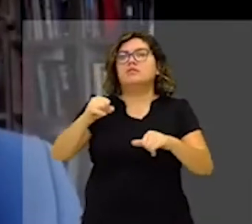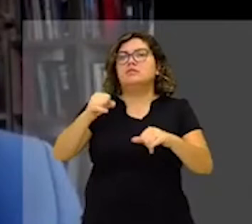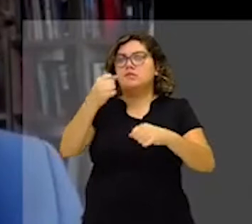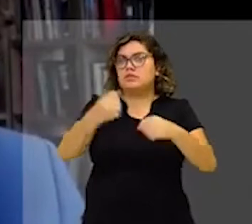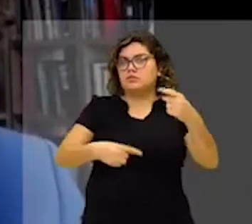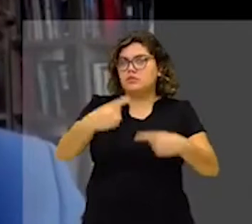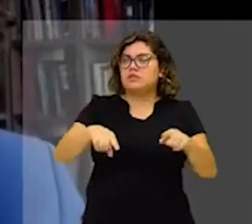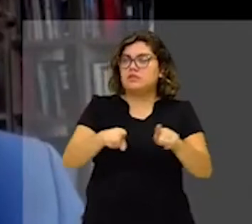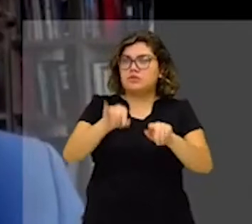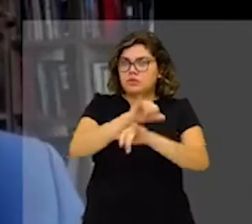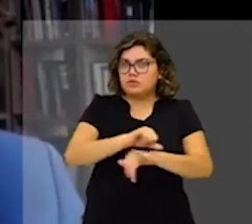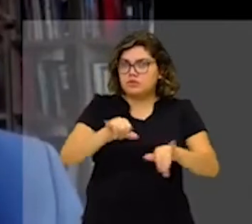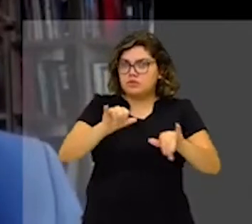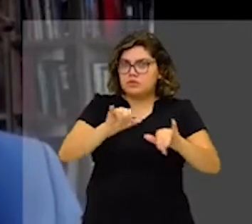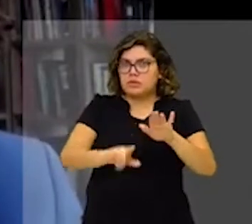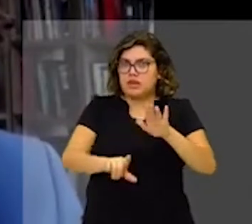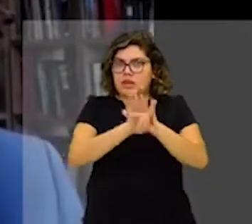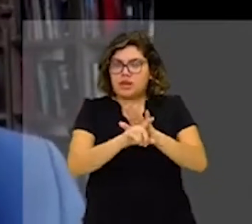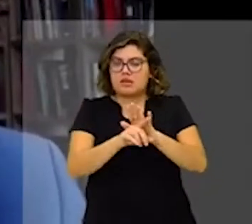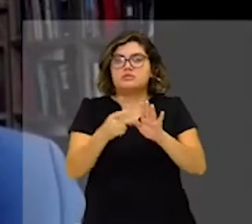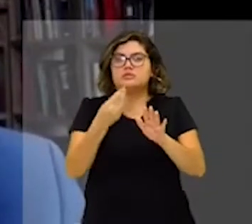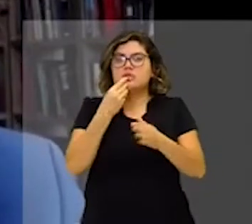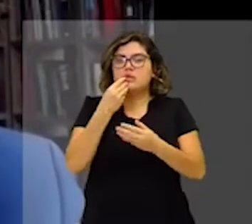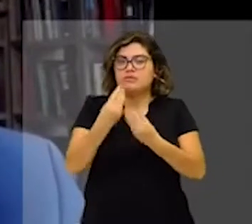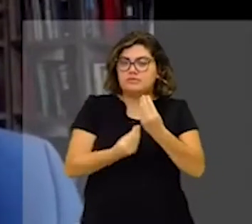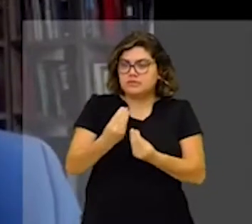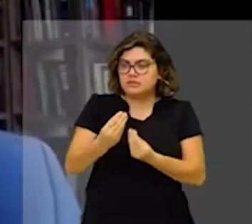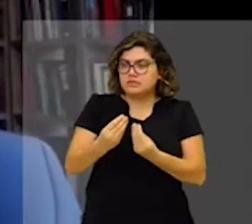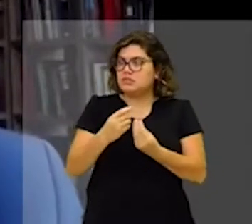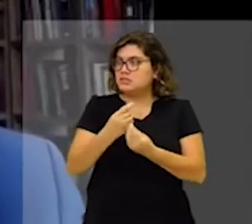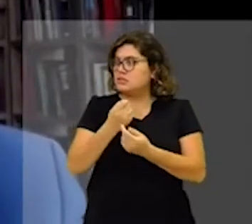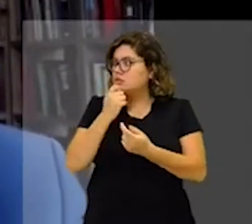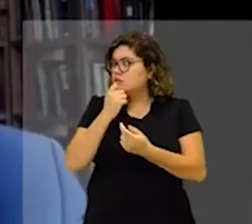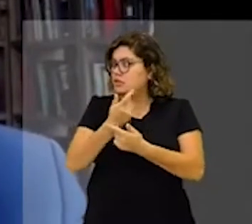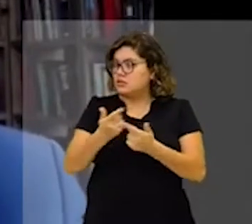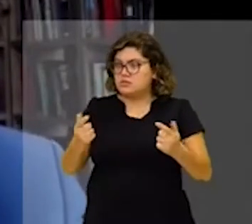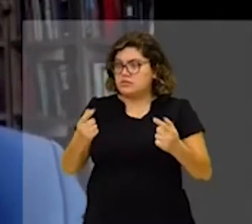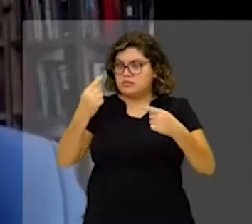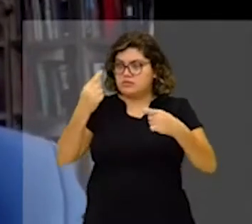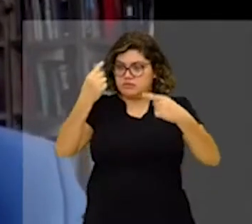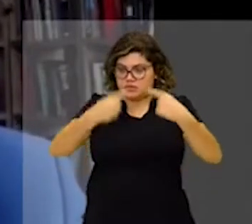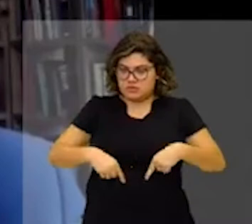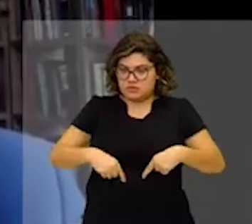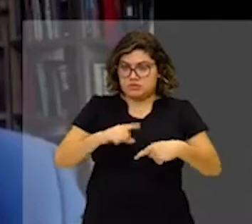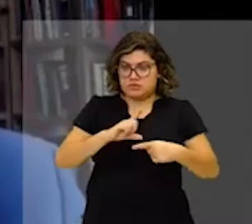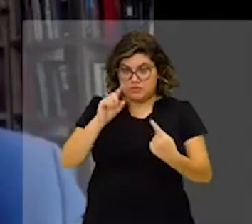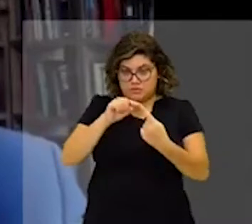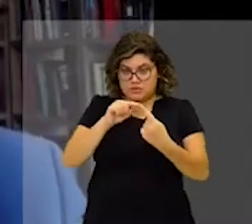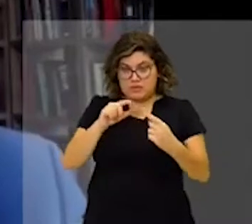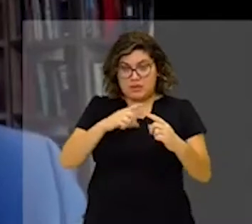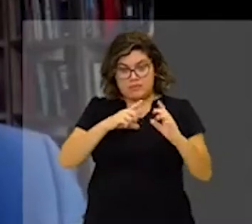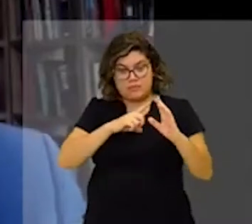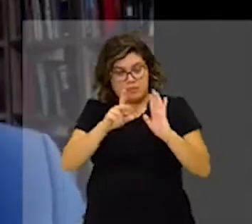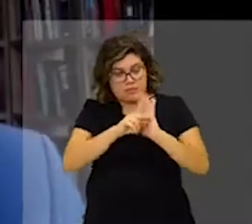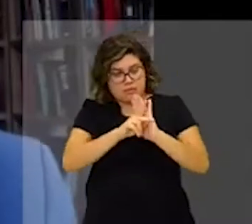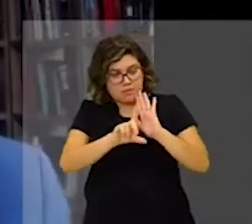lei a despeito de fazê-lo sem esse objetivo e o estímulo que a própria lei oportuniza a essa